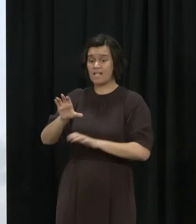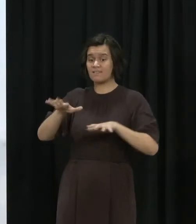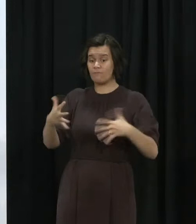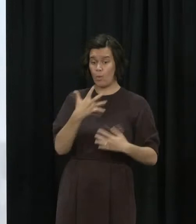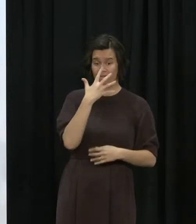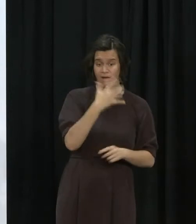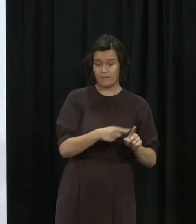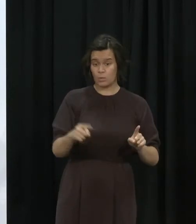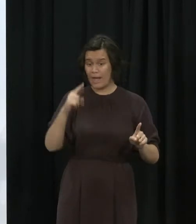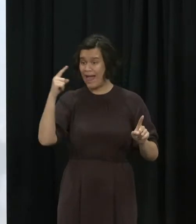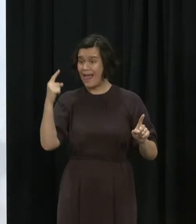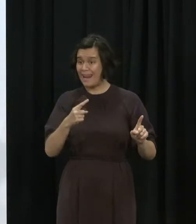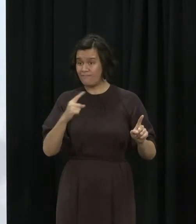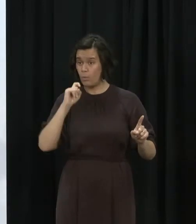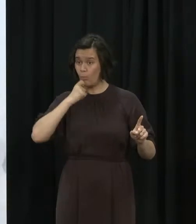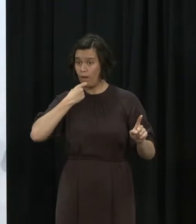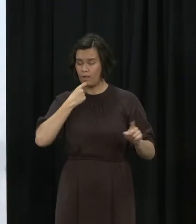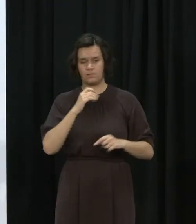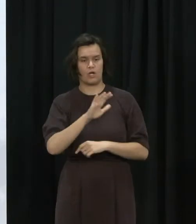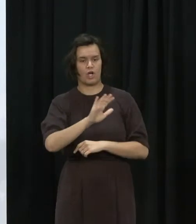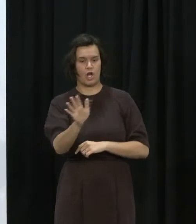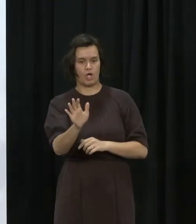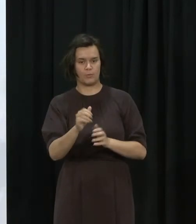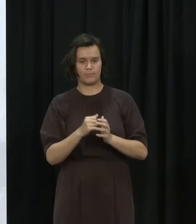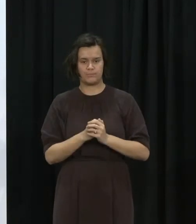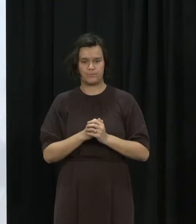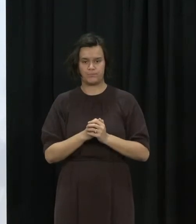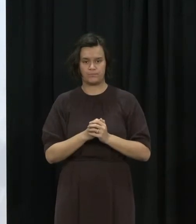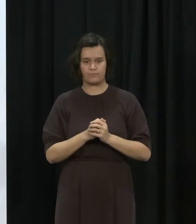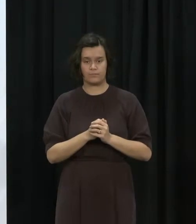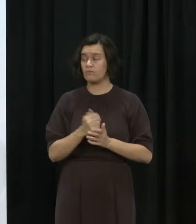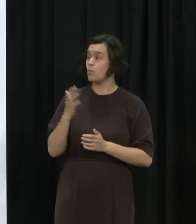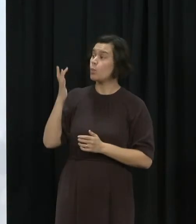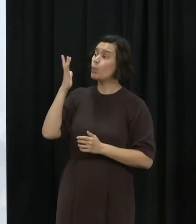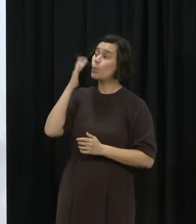te kaha ki te whakatau i aua whakatau. Kei te hiahia koe ki te kawe